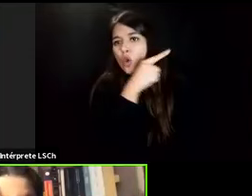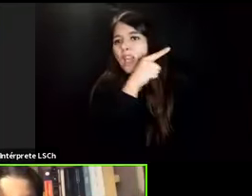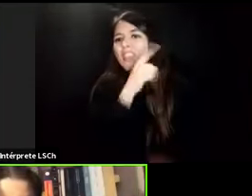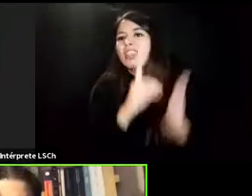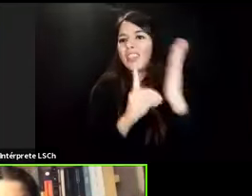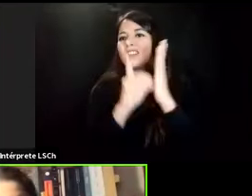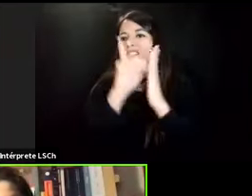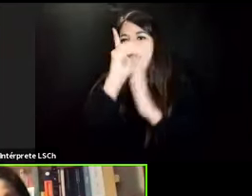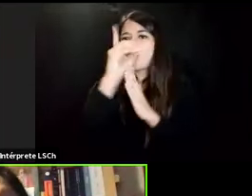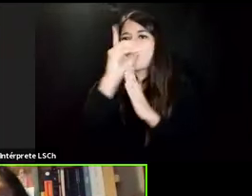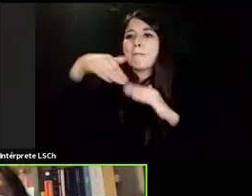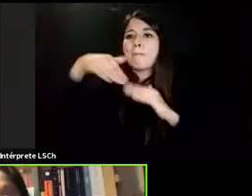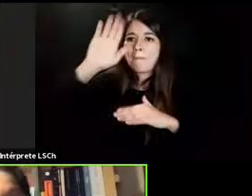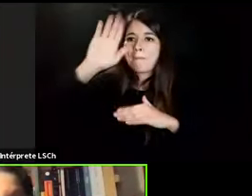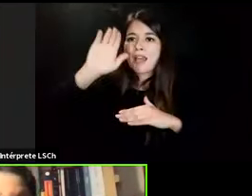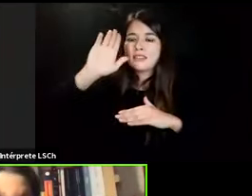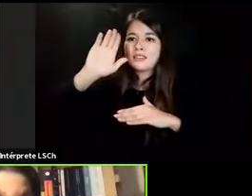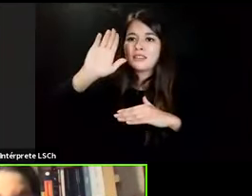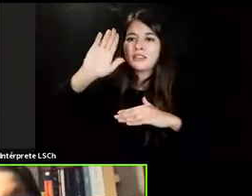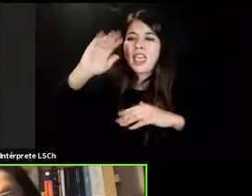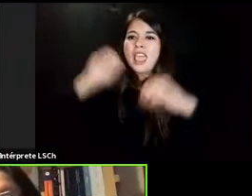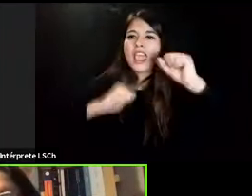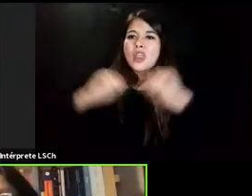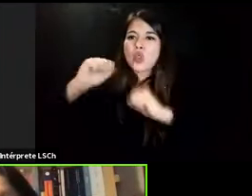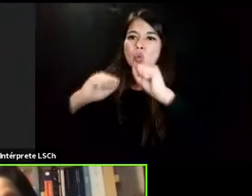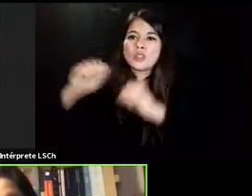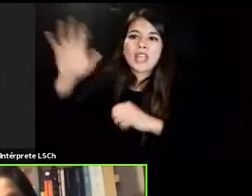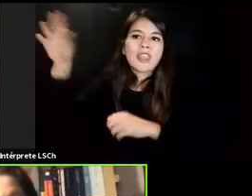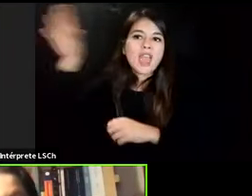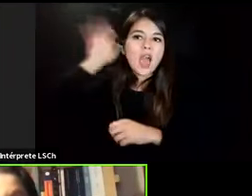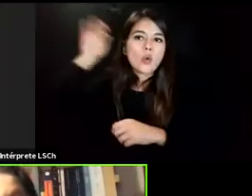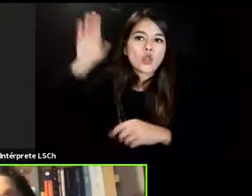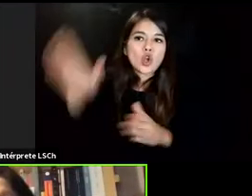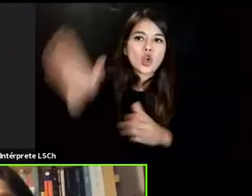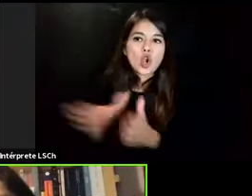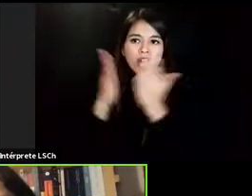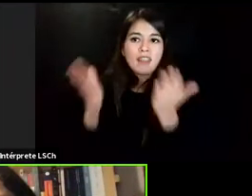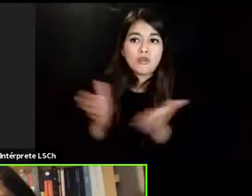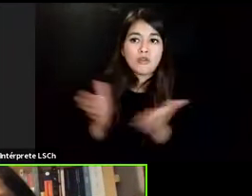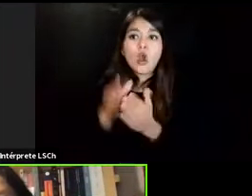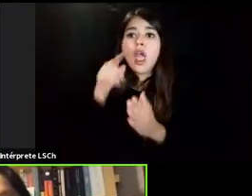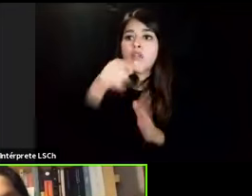donde están más y si se ha demostrado que ayudan a la comprensión lectora que